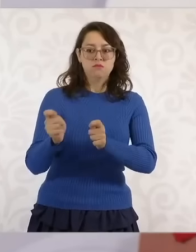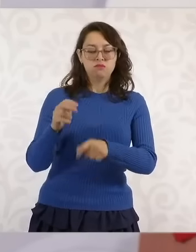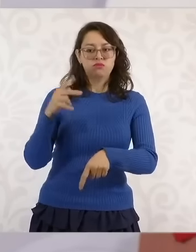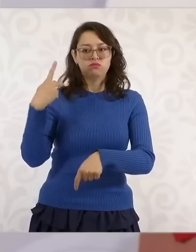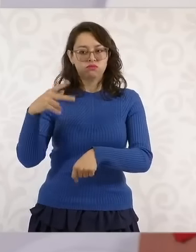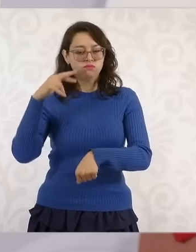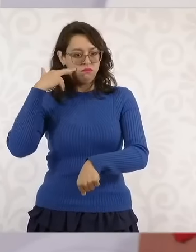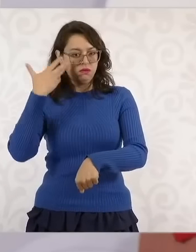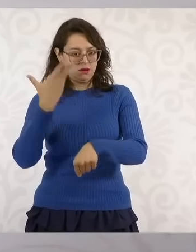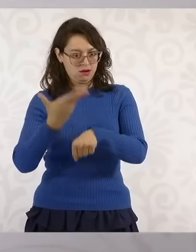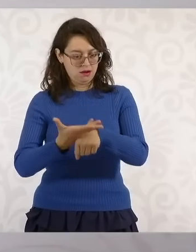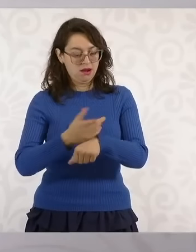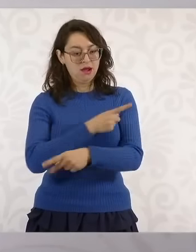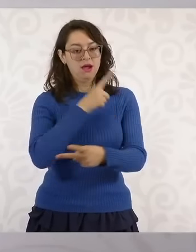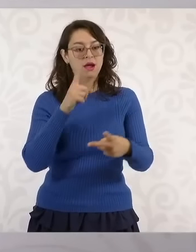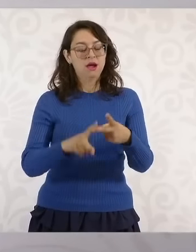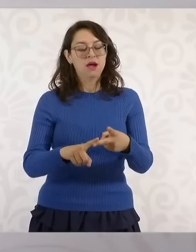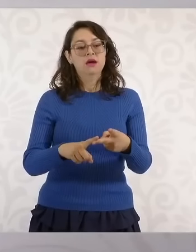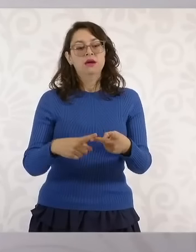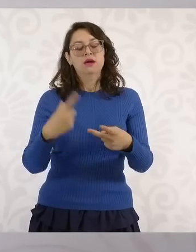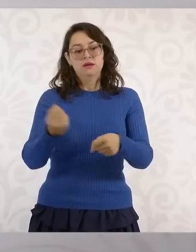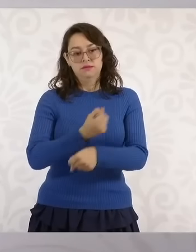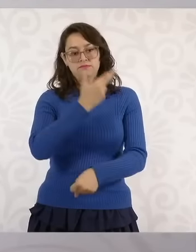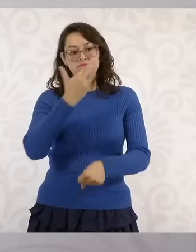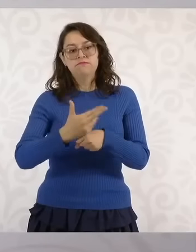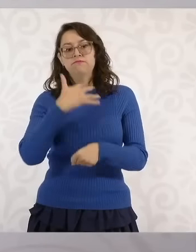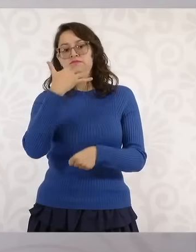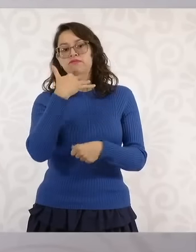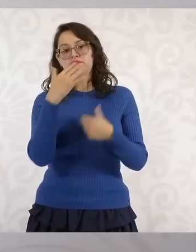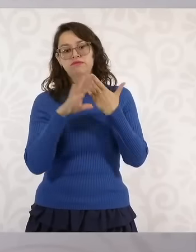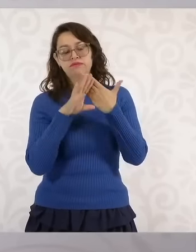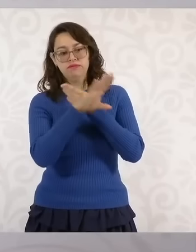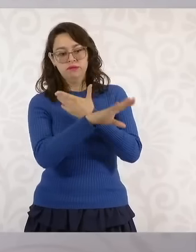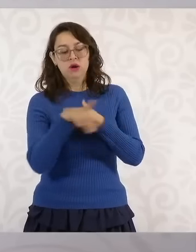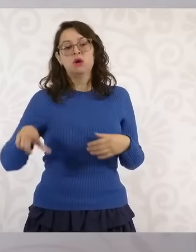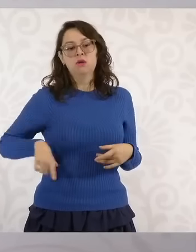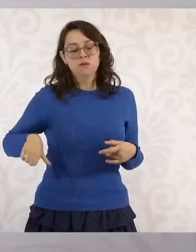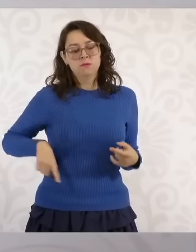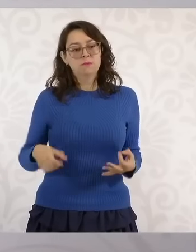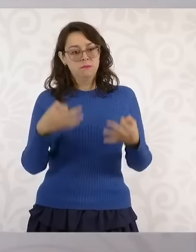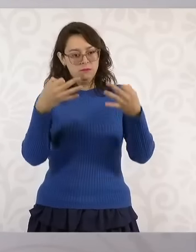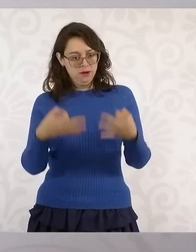manera la Secretaría de Anticorrupción y Buen gobierno. Bueno, este es el segundo